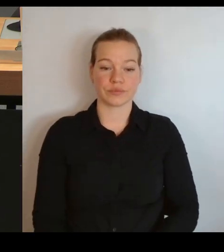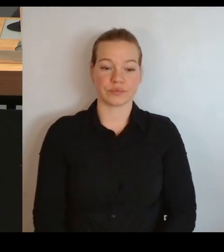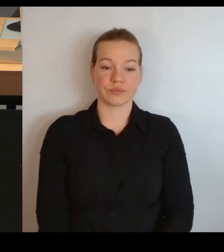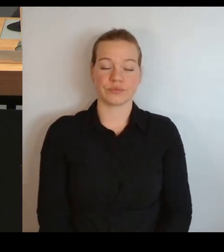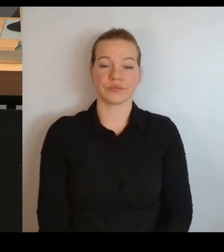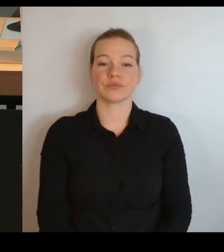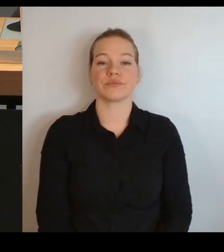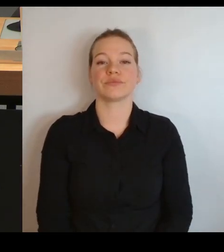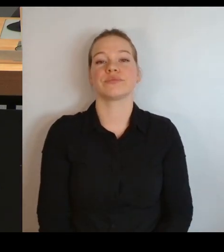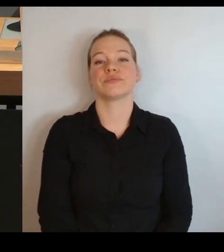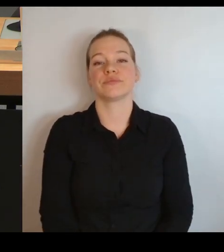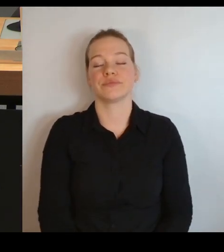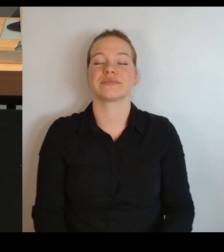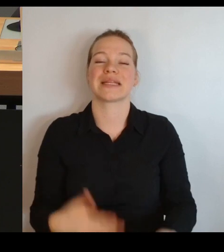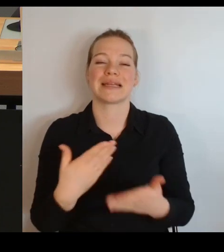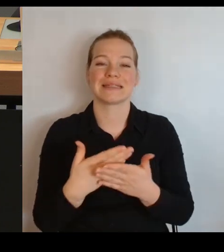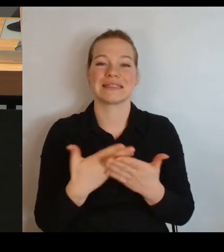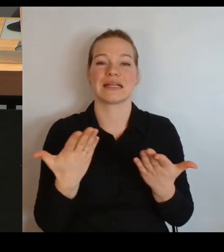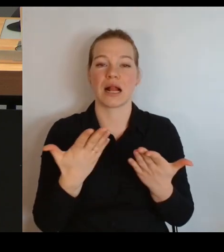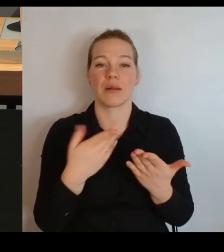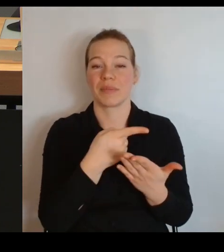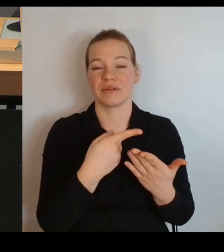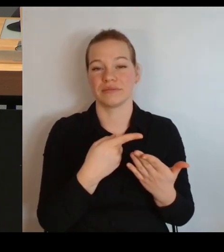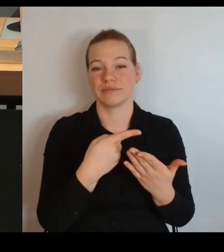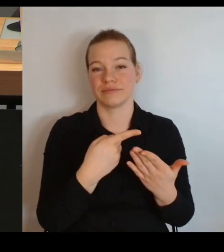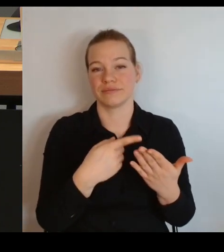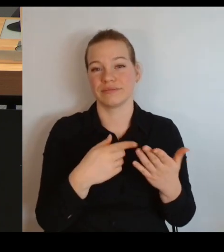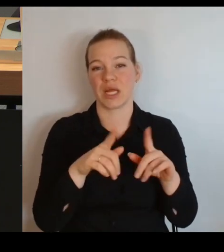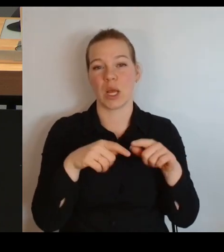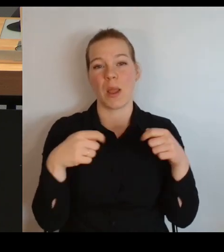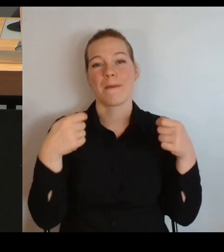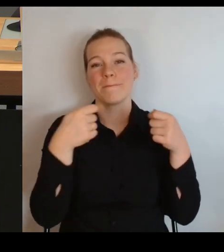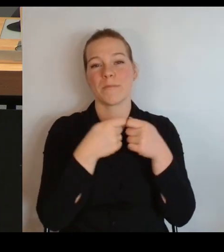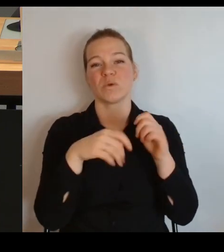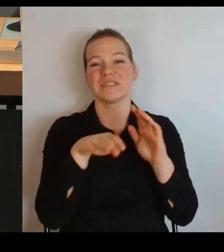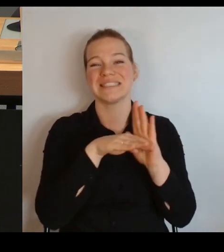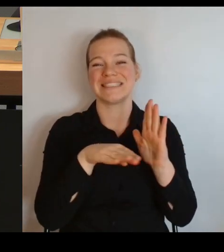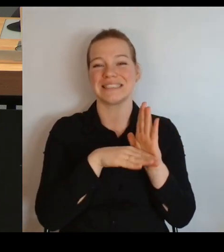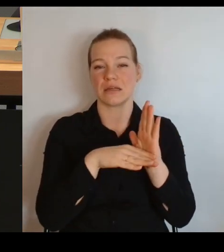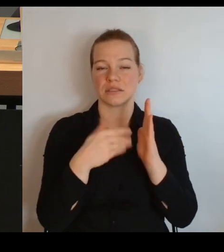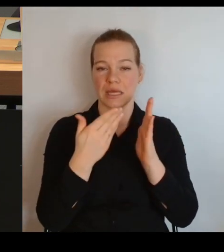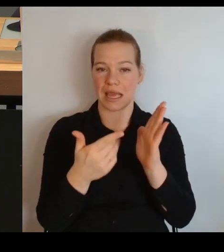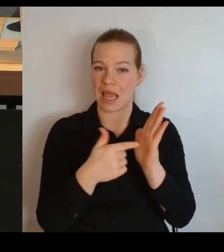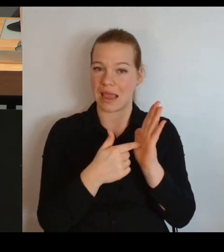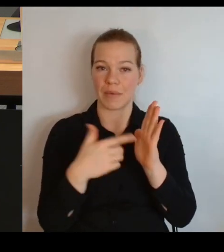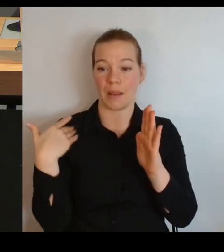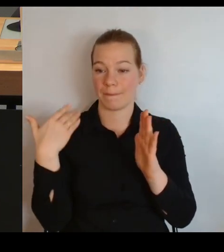Sie wollen mit diesem Antrag eine Einzelfalllösung umsetzen, um von der eigenen Verantwortung für die von Ihnen